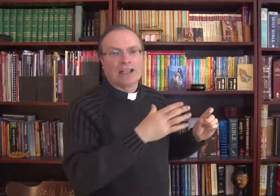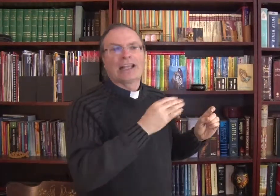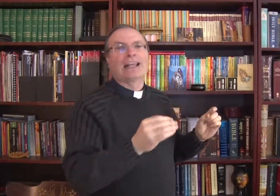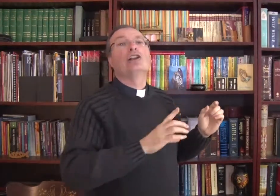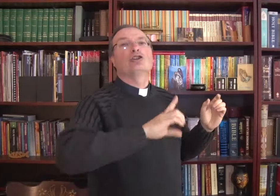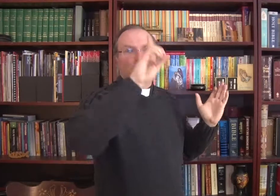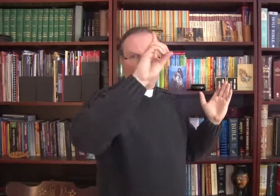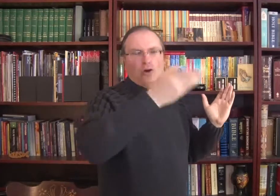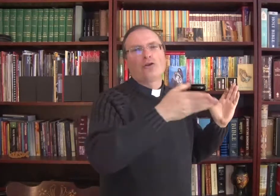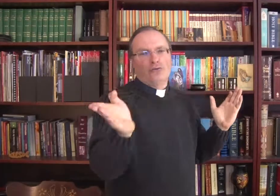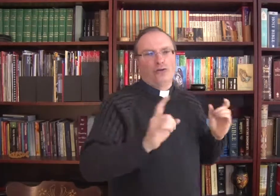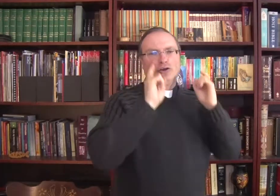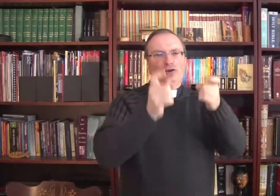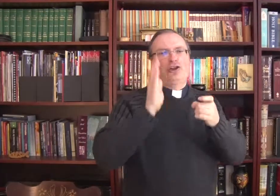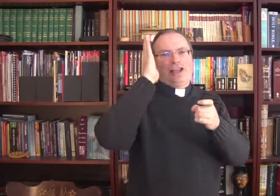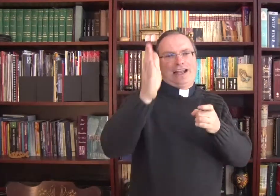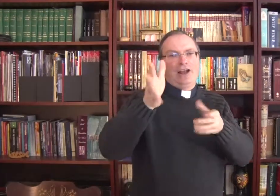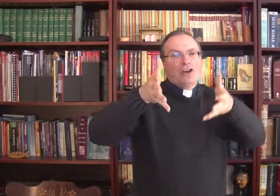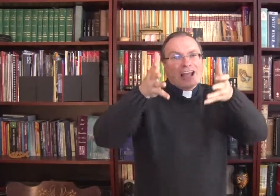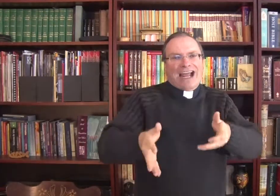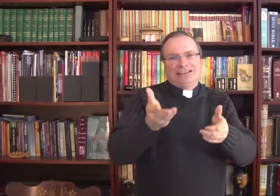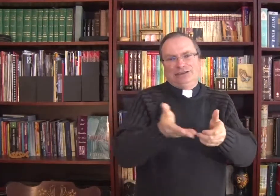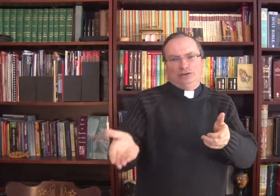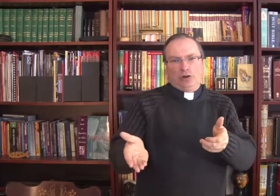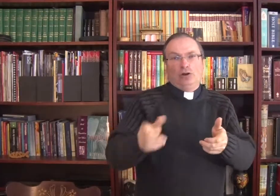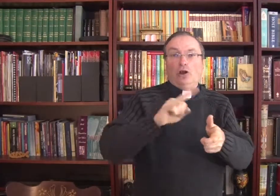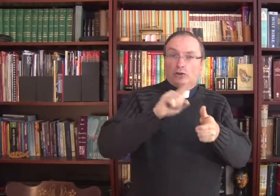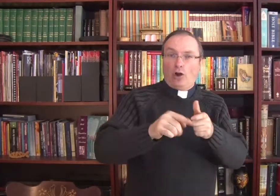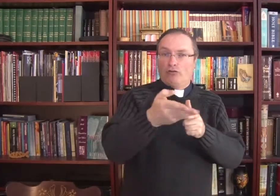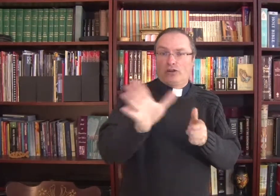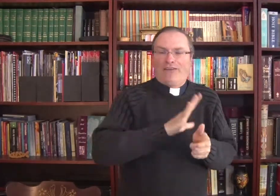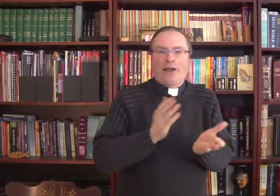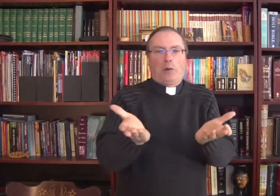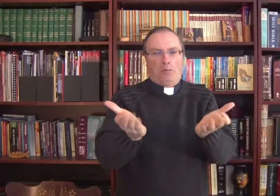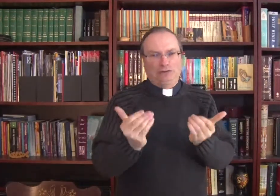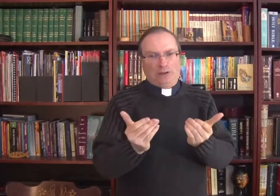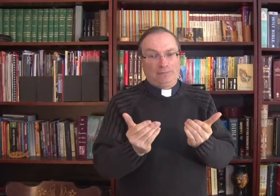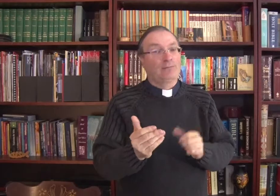et Dieu vous donnera le reste des choses dont vous avez besoin.